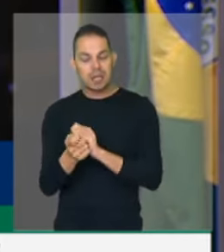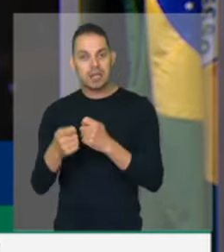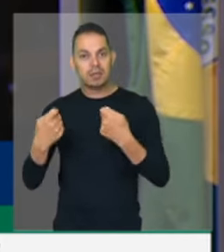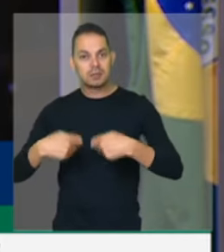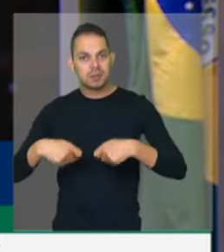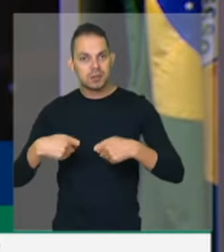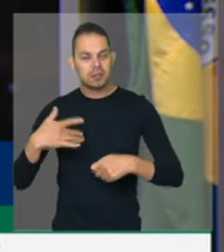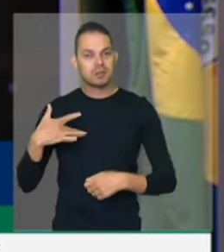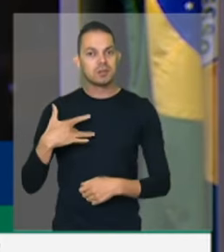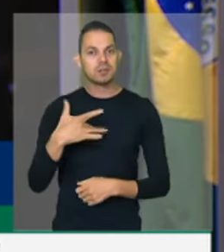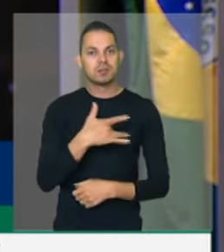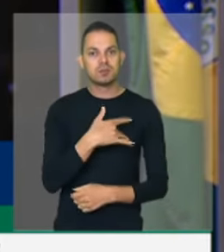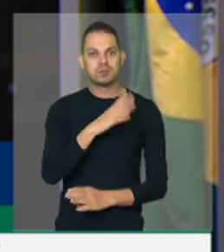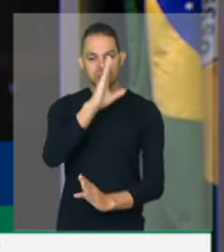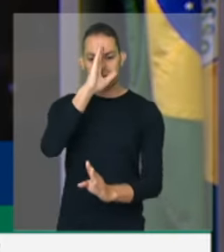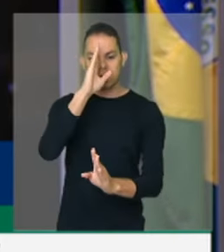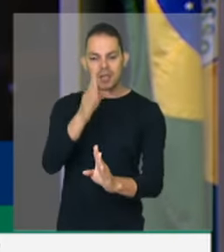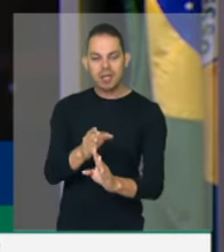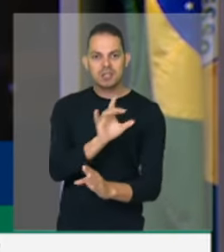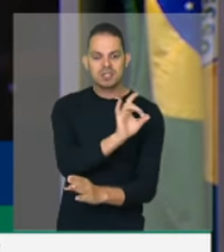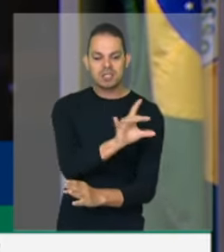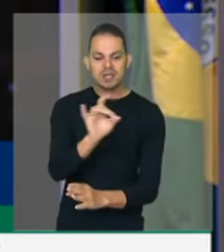CADA ENTE FEDERATIVO. A EMENDA N° 4, DOS DEPUTADOS BOHN GASS DO PT DO RIO GRANDE DO SUL...